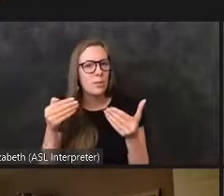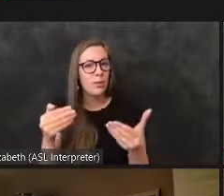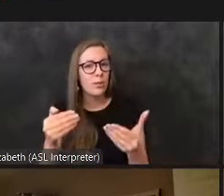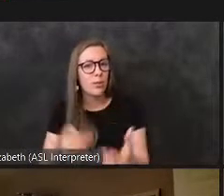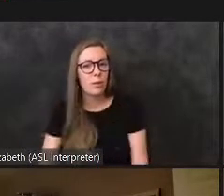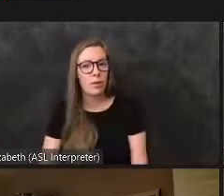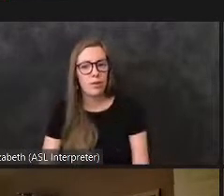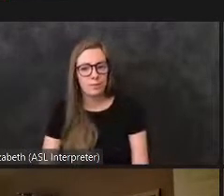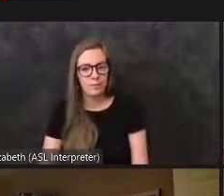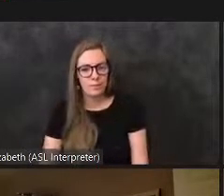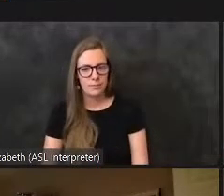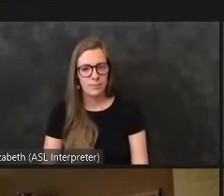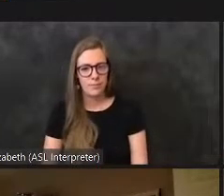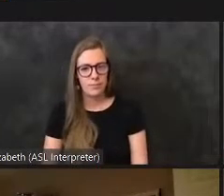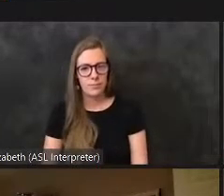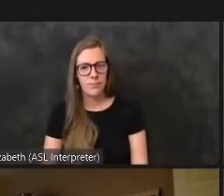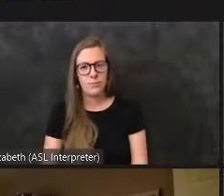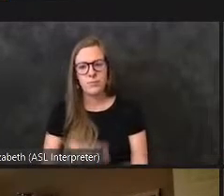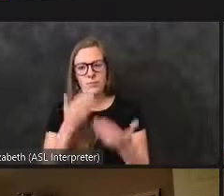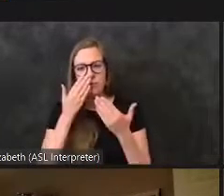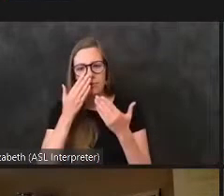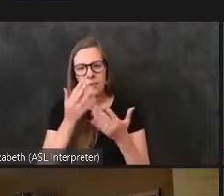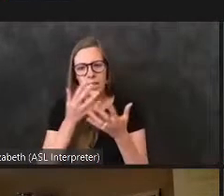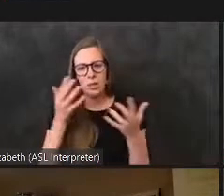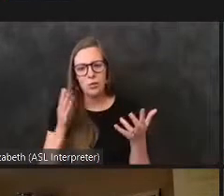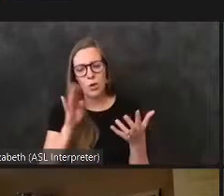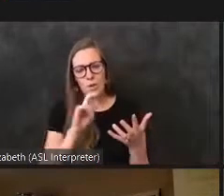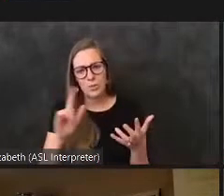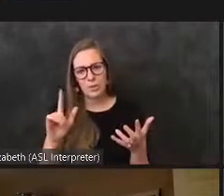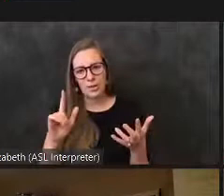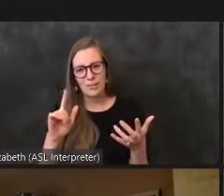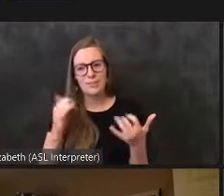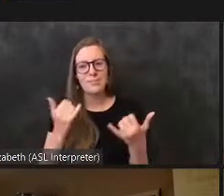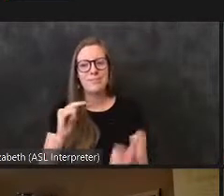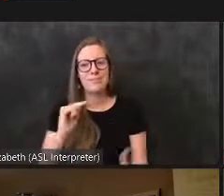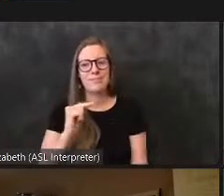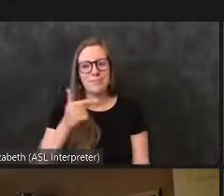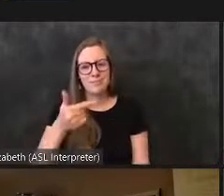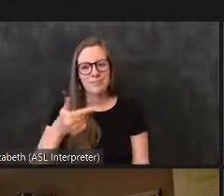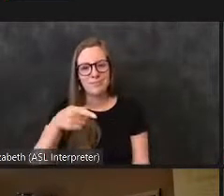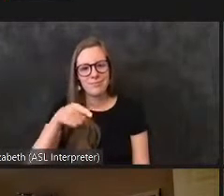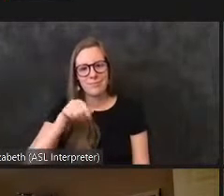experimentando, se moviendo de ese punto en adelante, las expió y entre